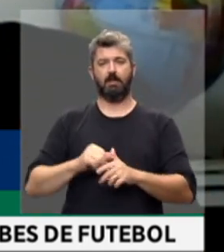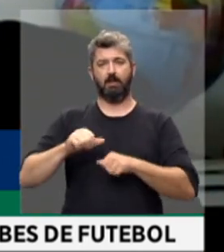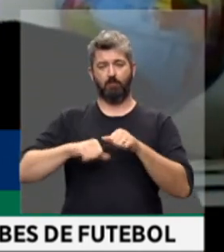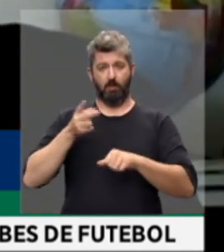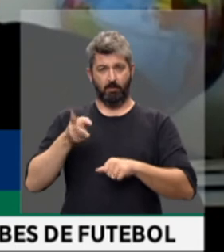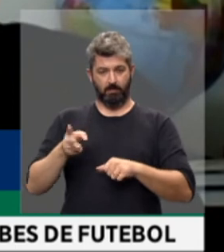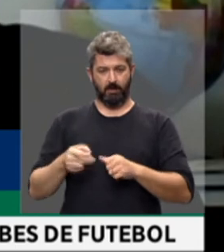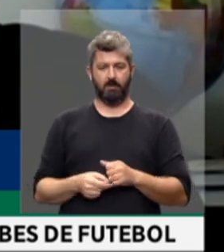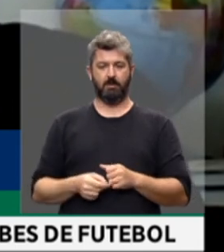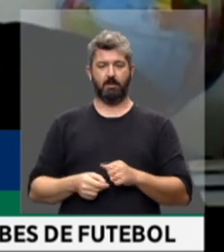É ÉPOCA ELA PERMITIA NO ART. 57, RECURSOS PARA A FORMAÇÃO